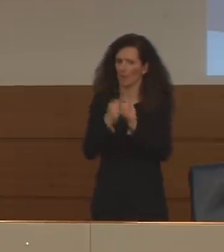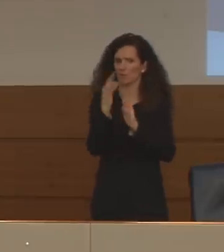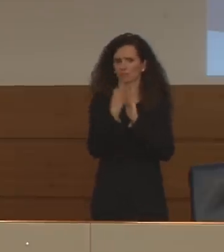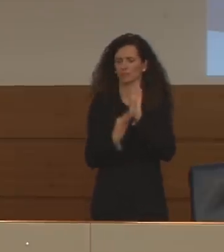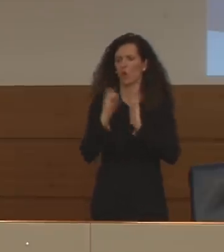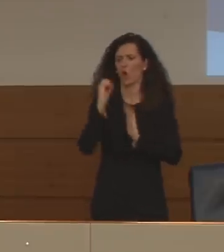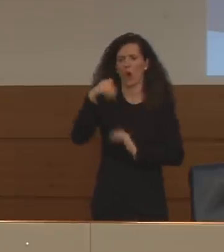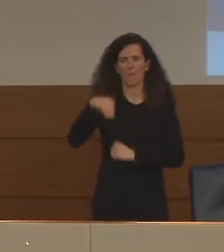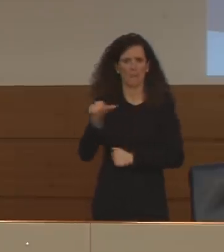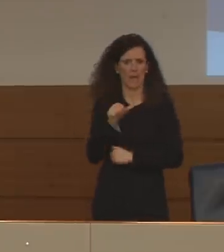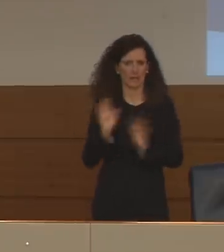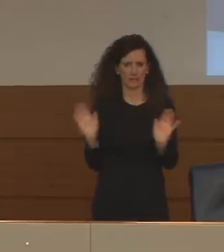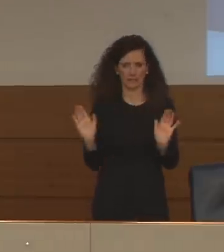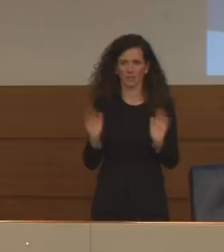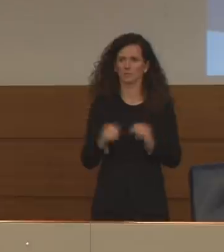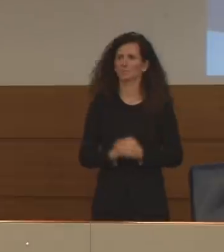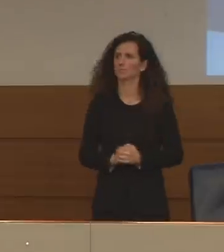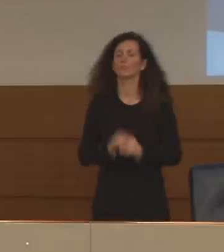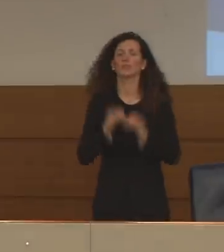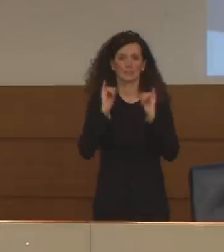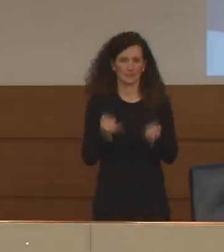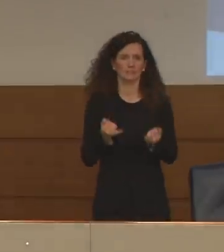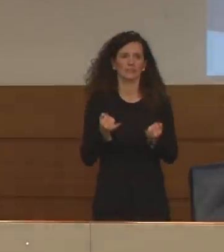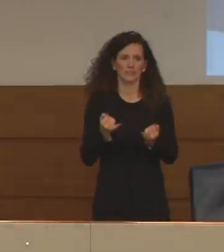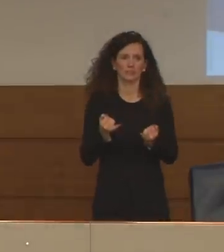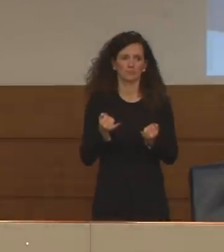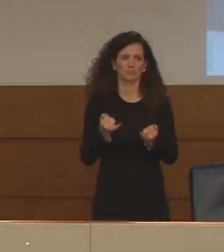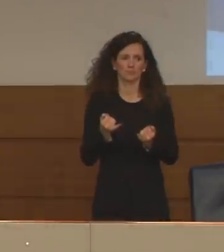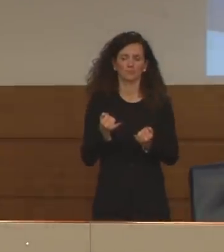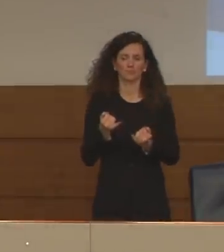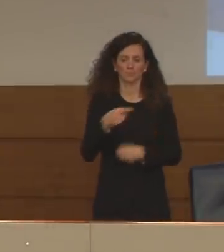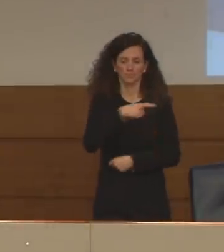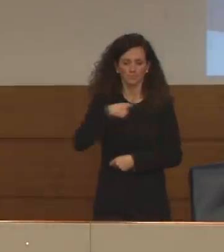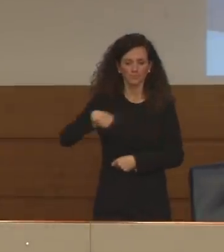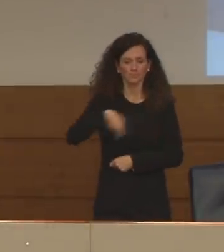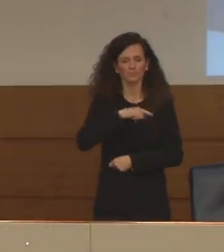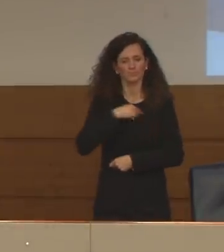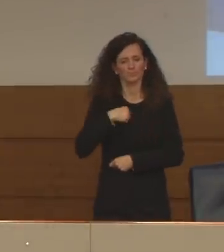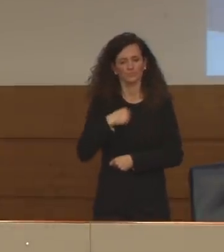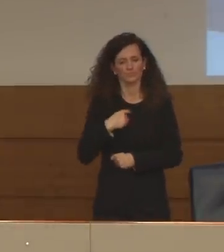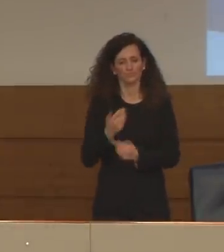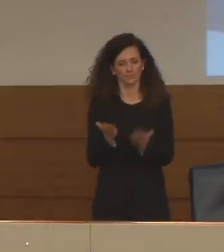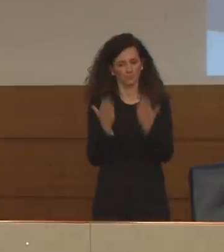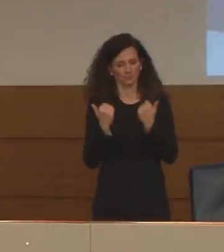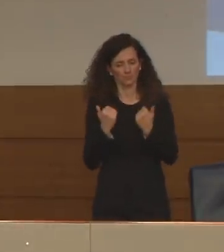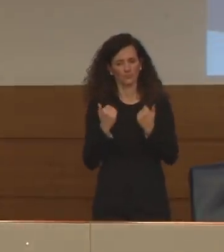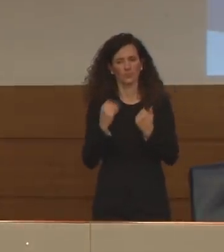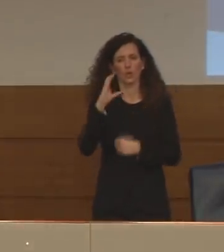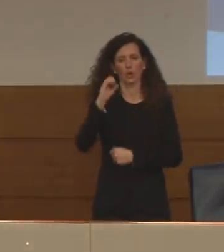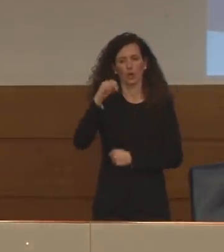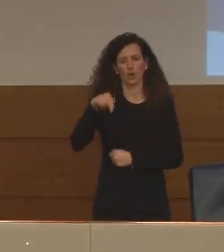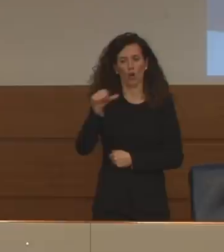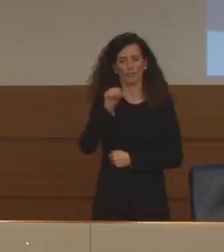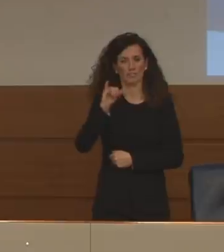Noi abbiamo acquistato per il tramite di Consip 390.000 tamponi